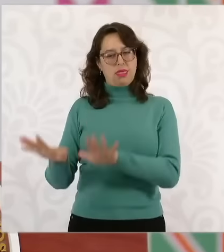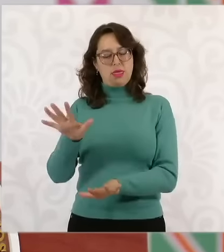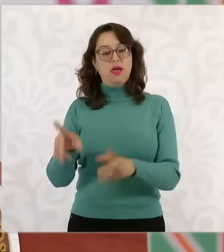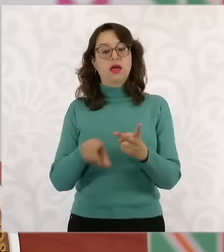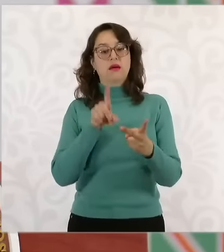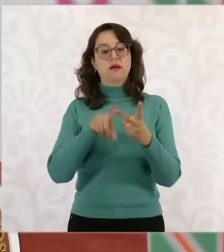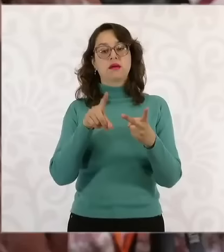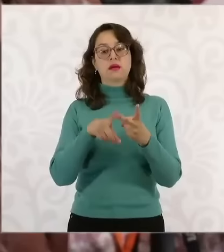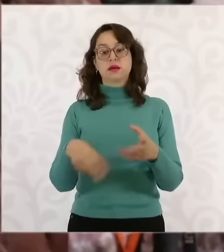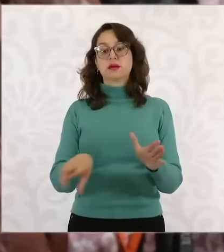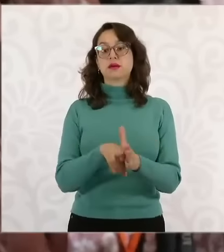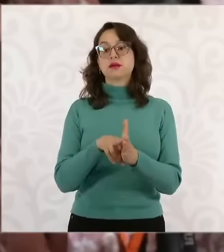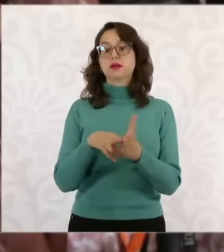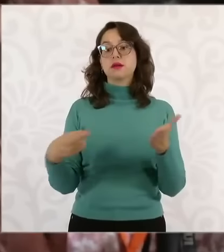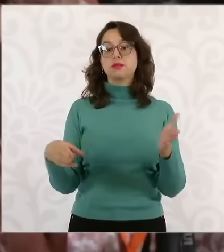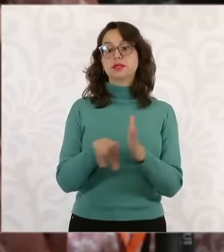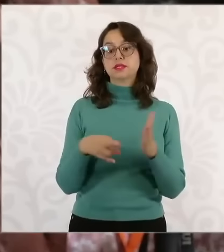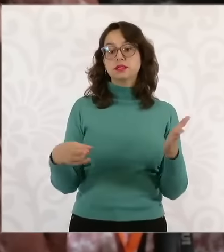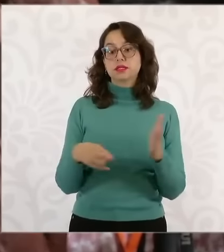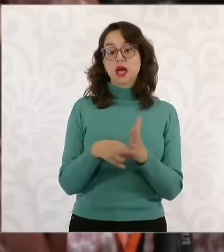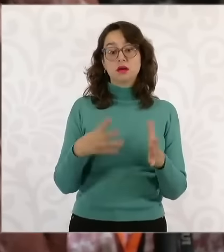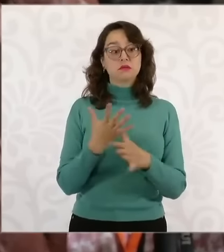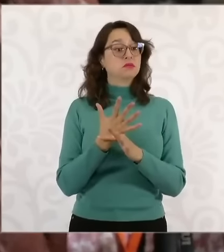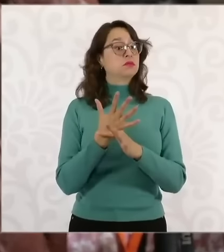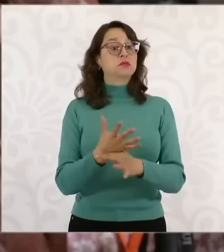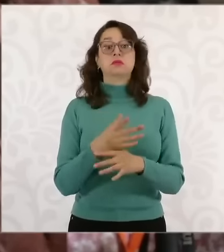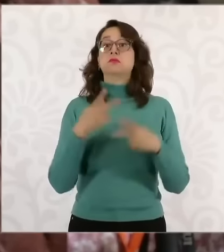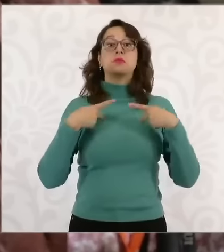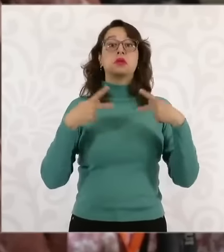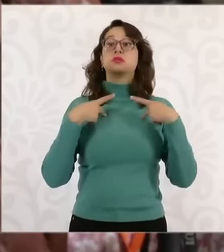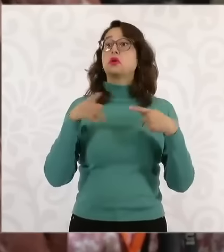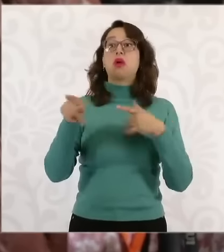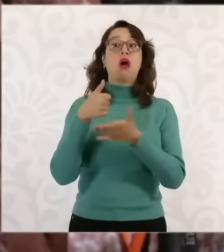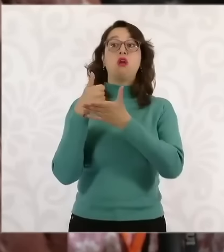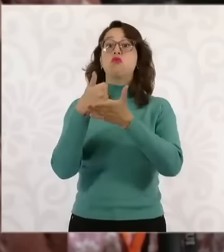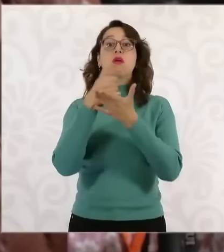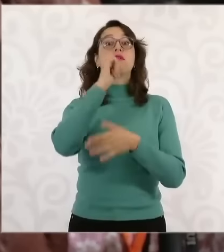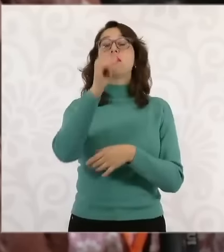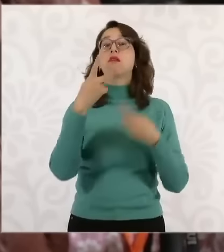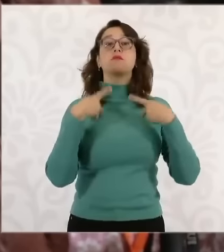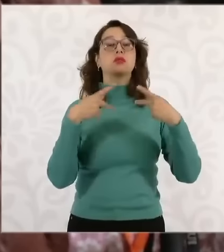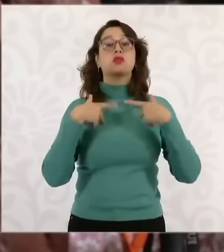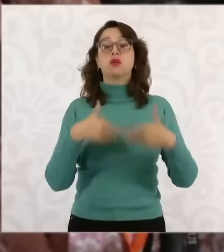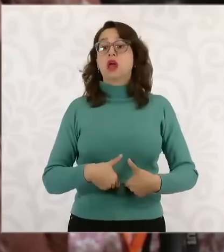nacional diciendo, "No está llegando la ayuda, la gente está abandonada, eh hay demasiada basura